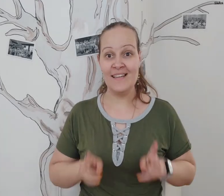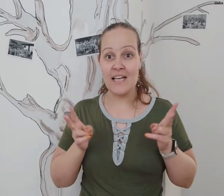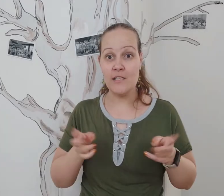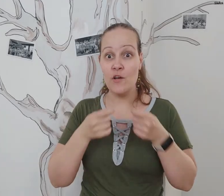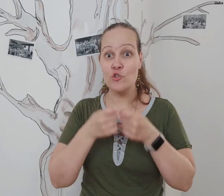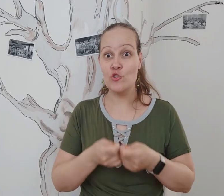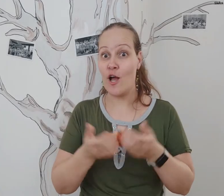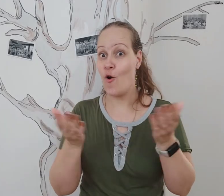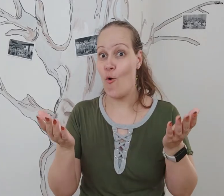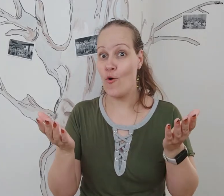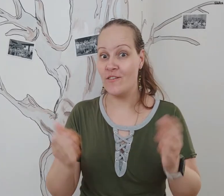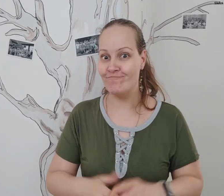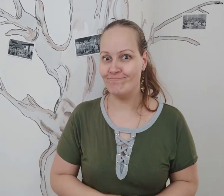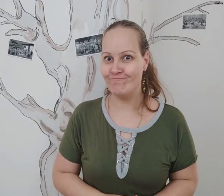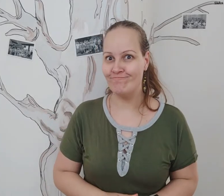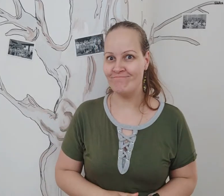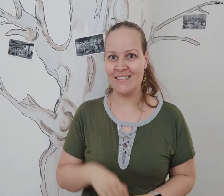Kedves tagok!